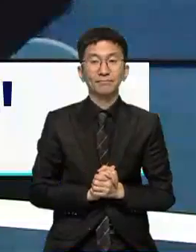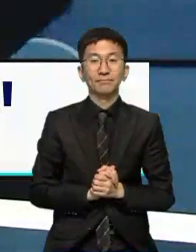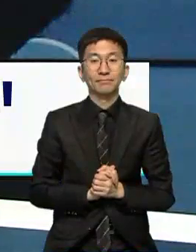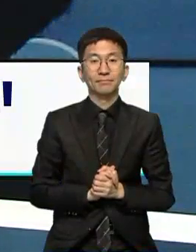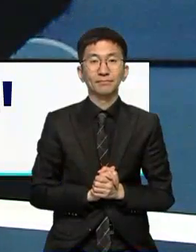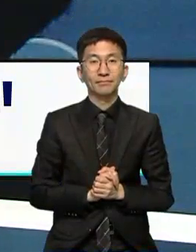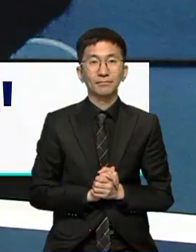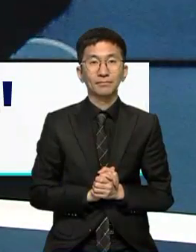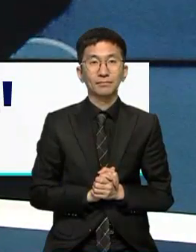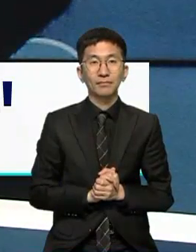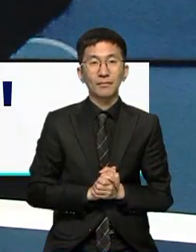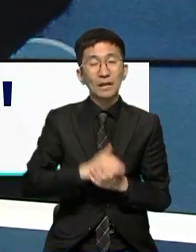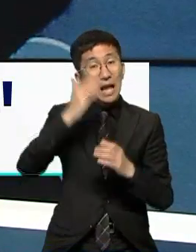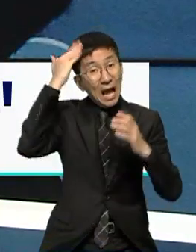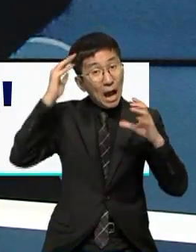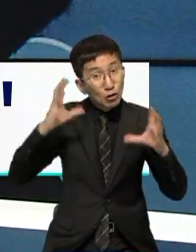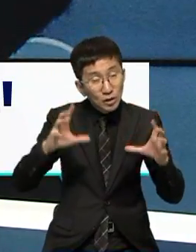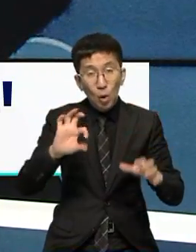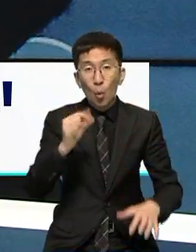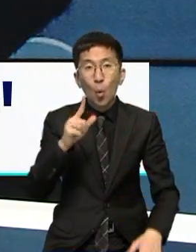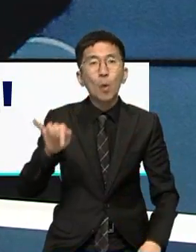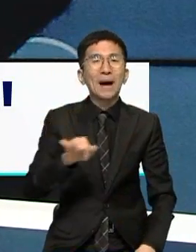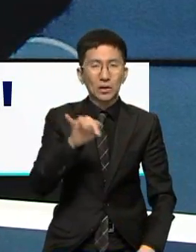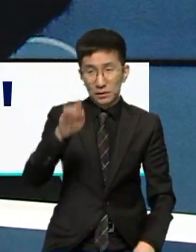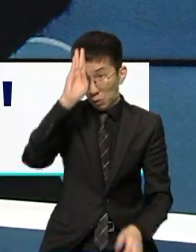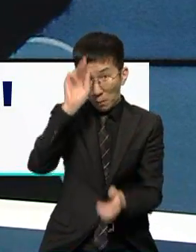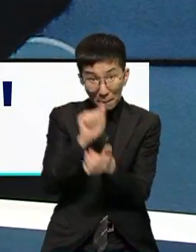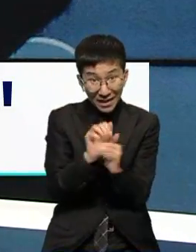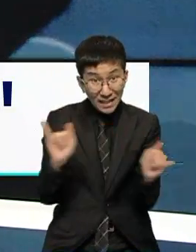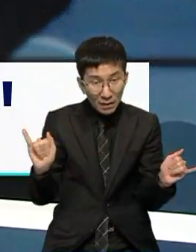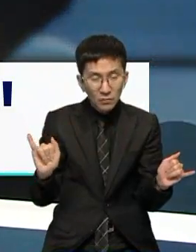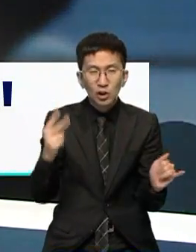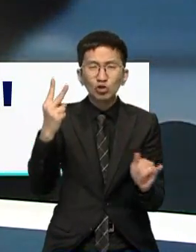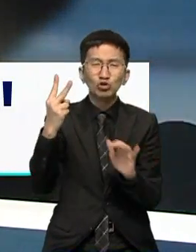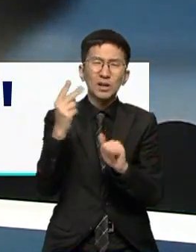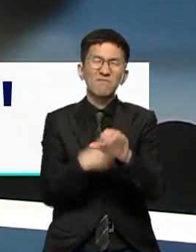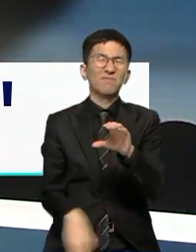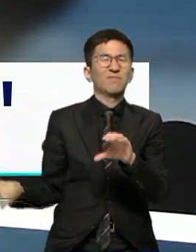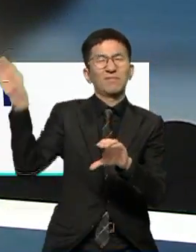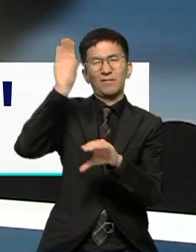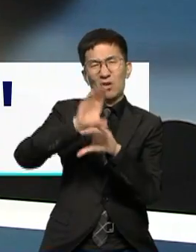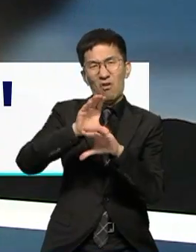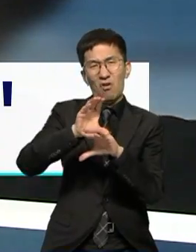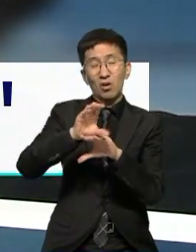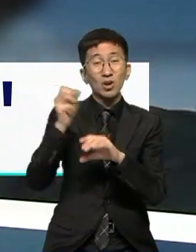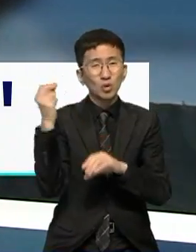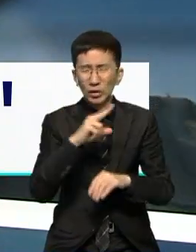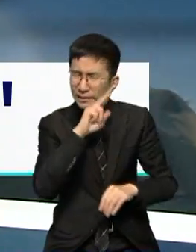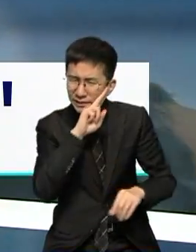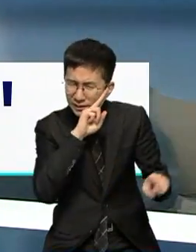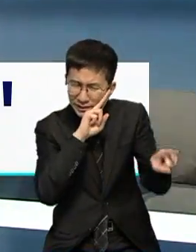뒤에 이야기하겠습니다. 국내에서 오미크론 변이에 감염된 사람이 두 명 더 늘었습니다.